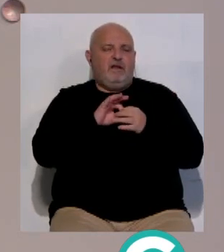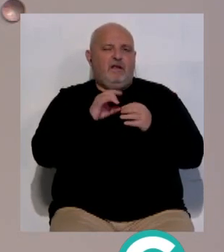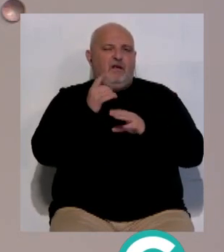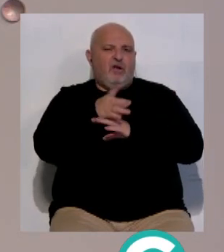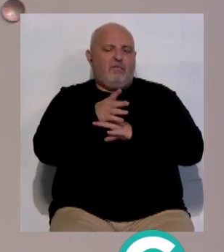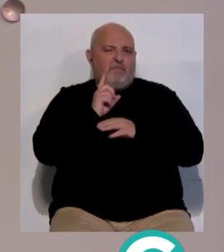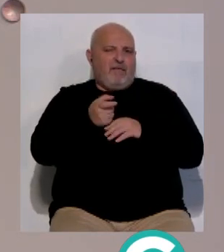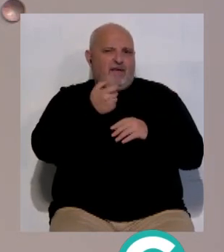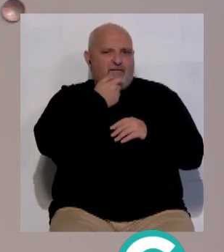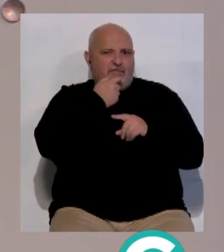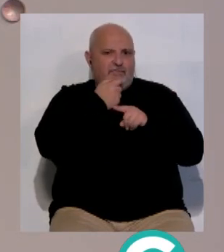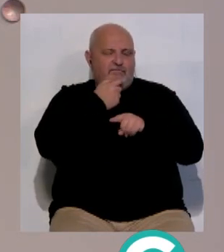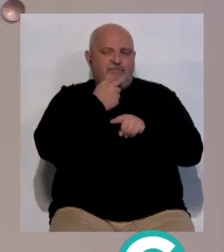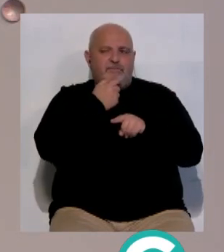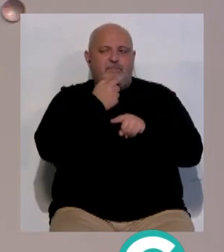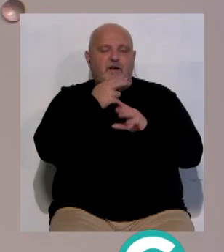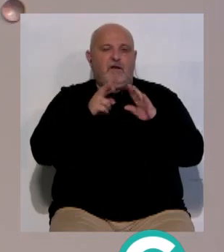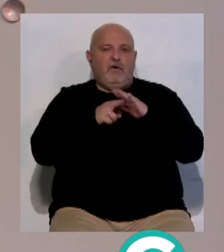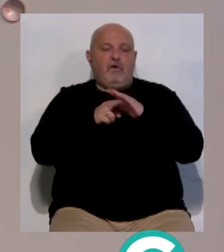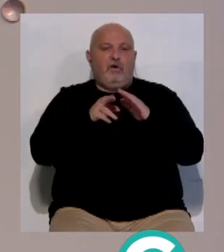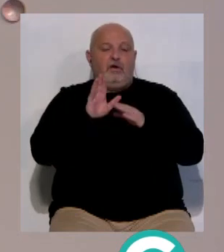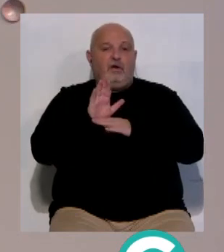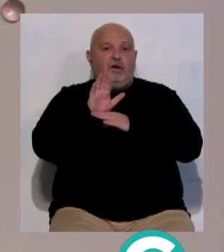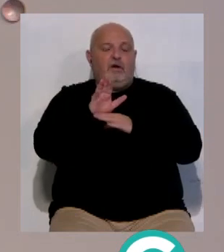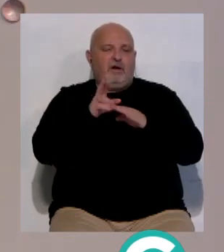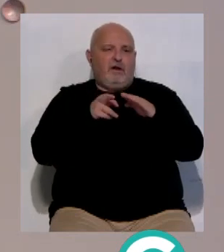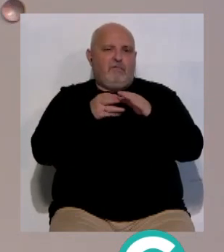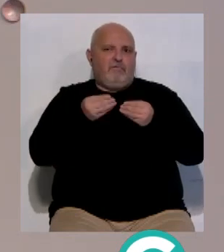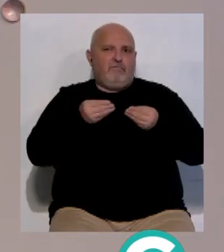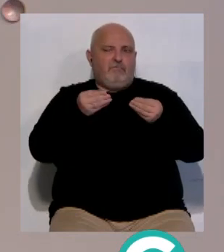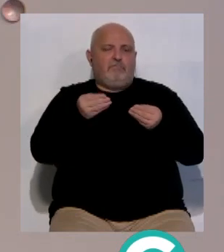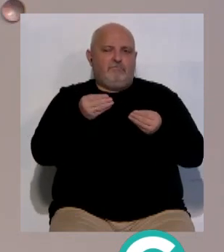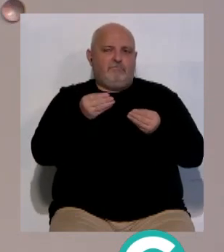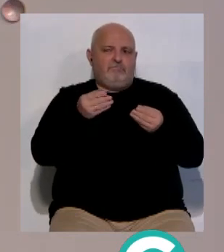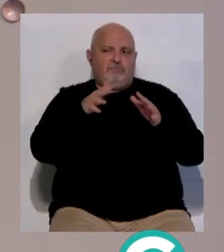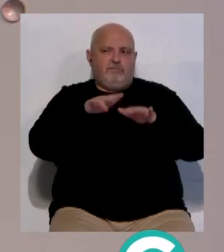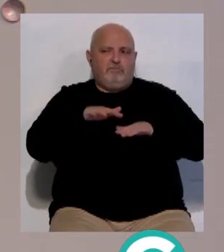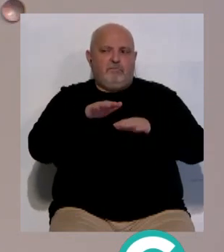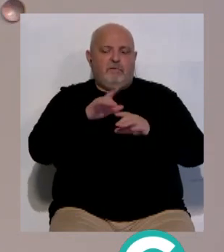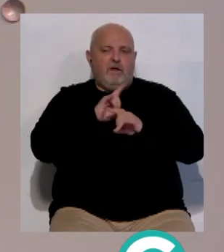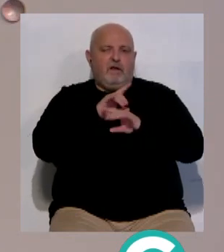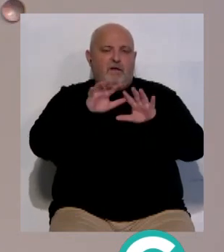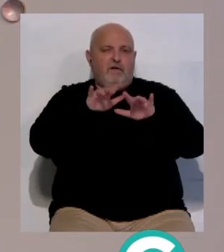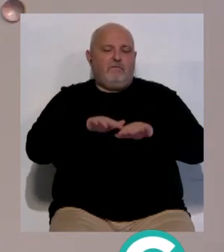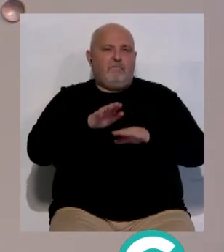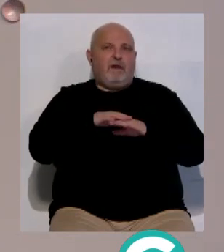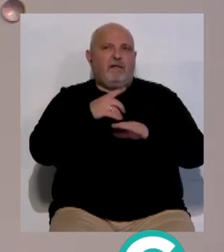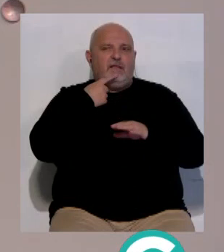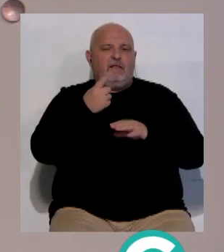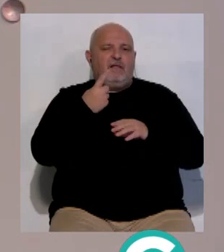del árbitro el recurso tiene que ser muy civilino O tiene que ser muy claro para desdecir al árbitro